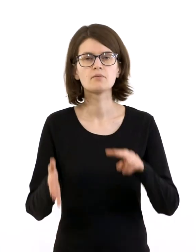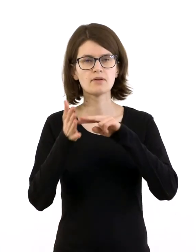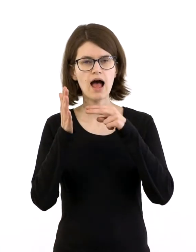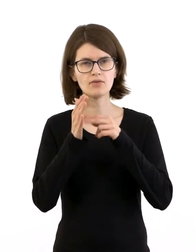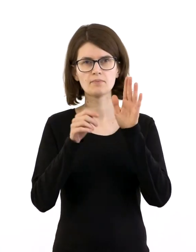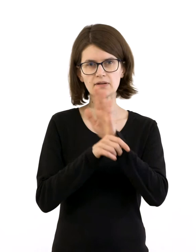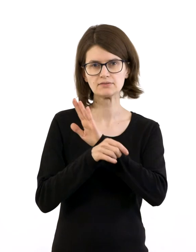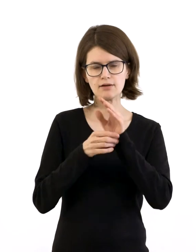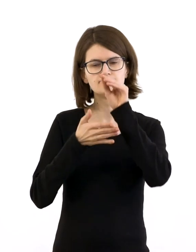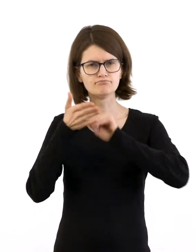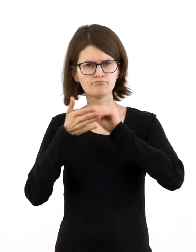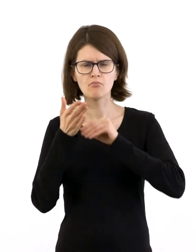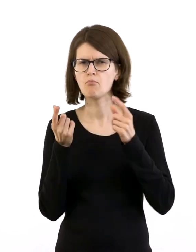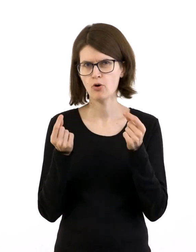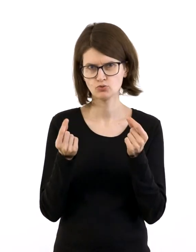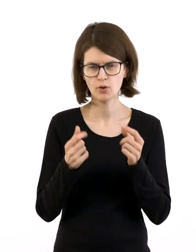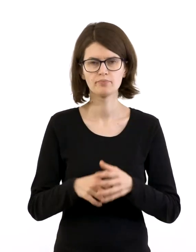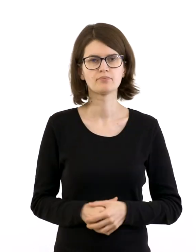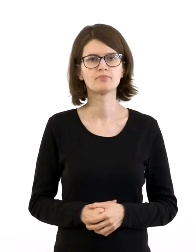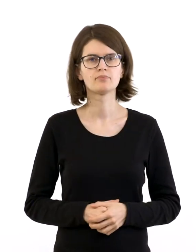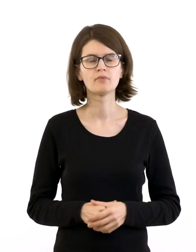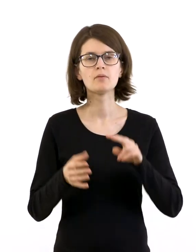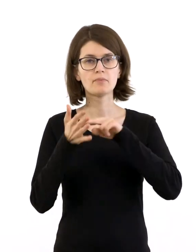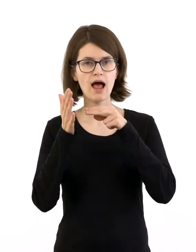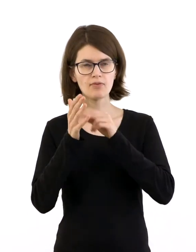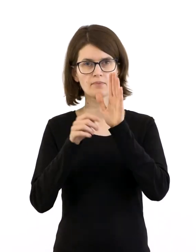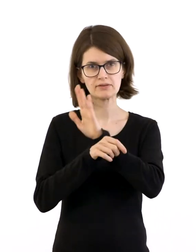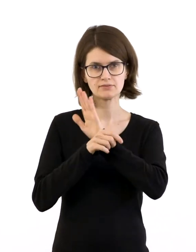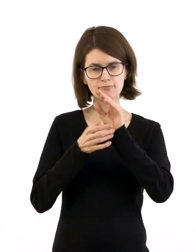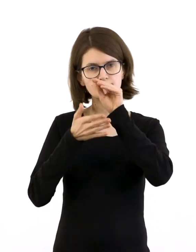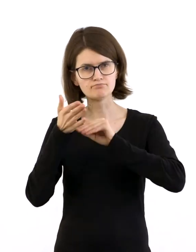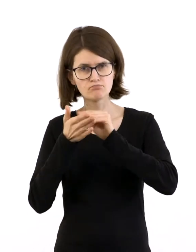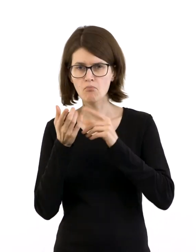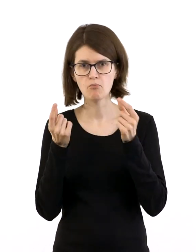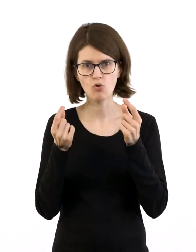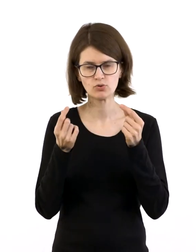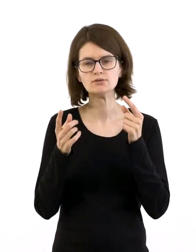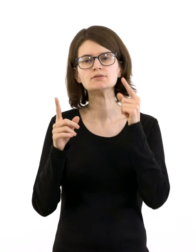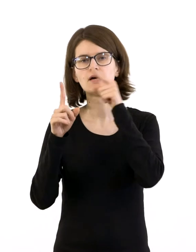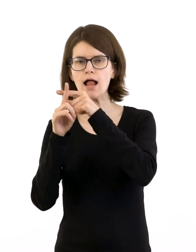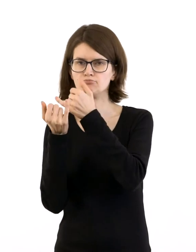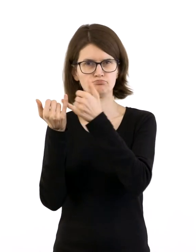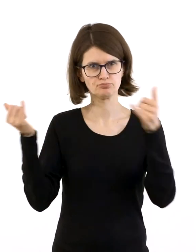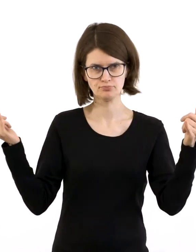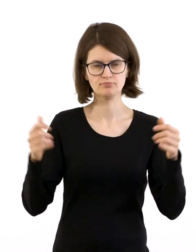Po co pisać biznesplan? Biznesplany tworzy się w różnych celach.